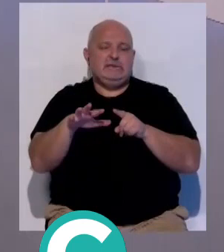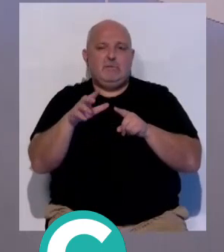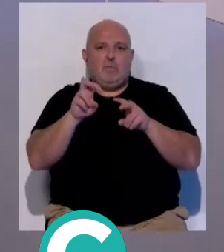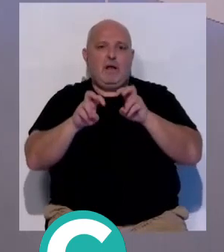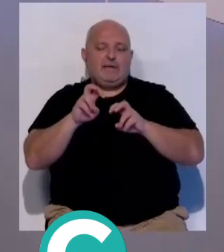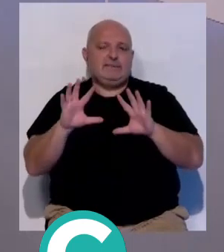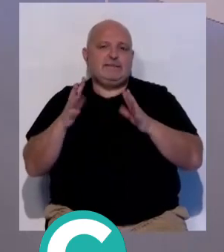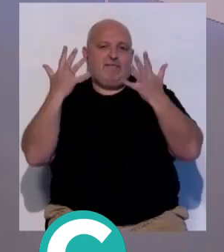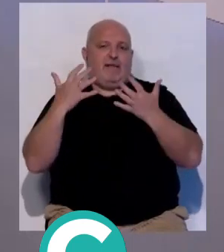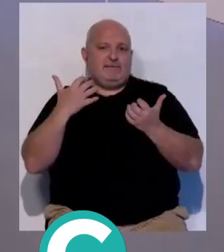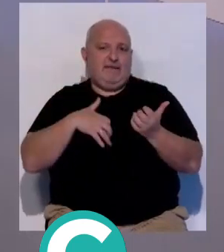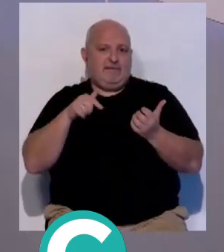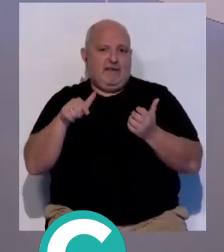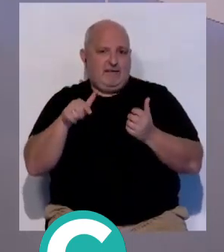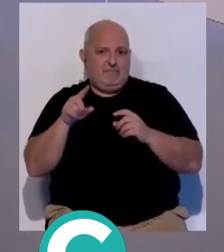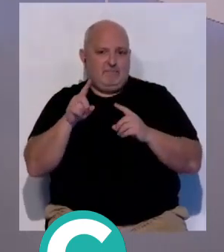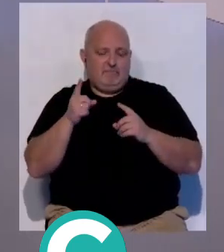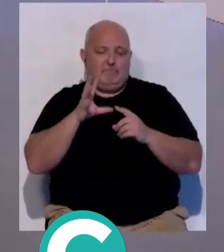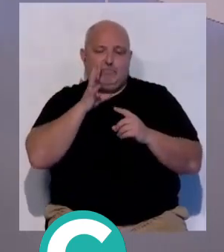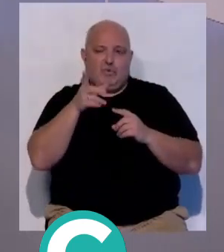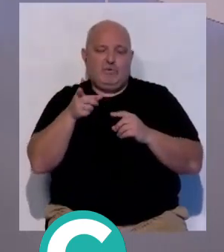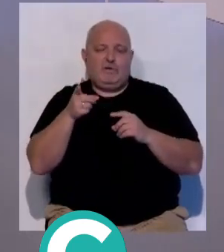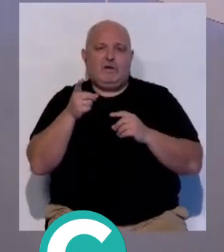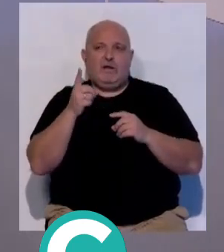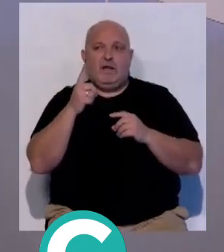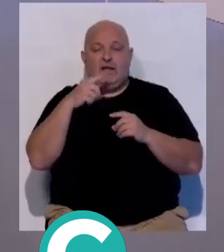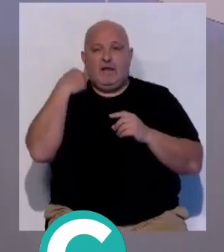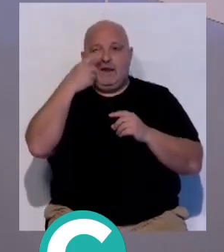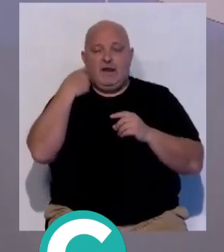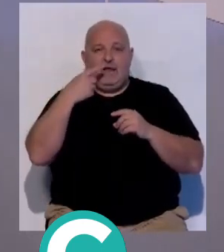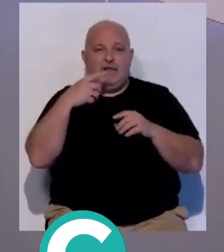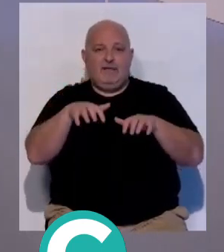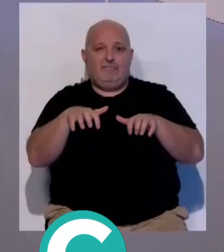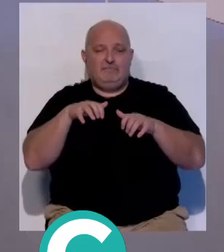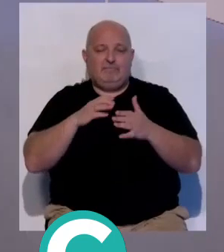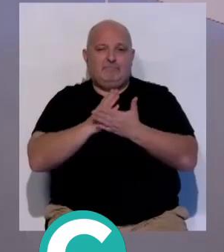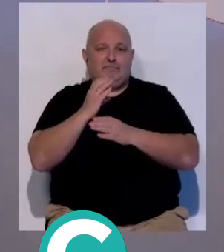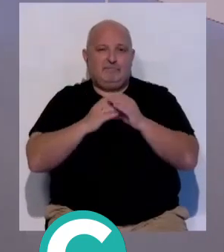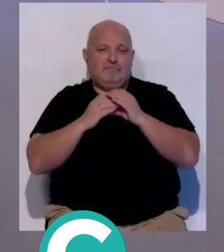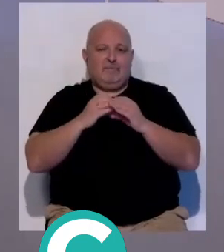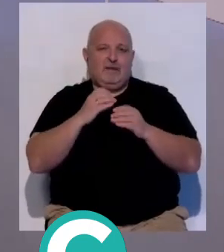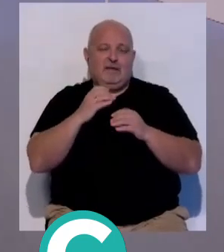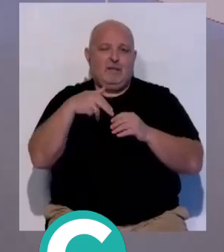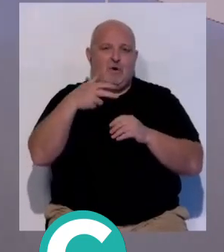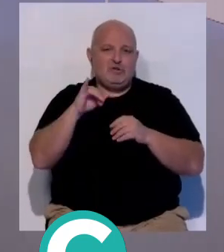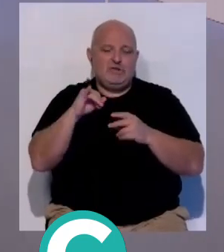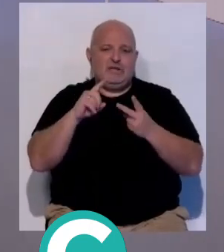fuegos porque la cara que había en esa rueda de prensa tanto la de monchi como la de Pepe Castro